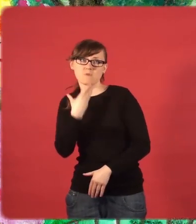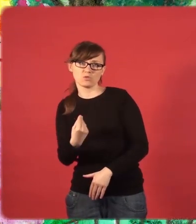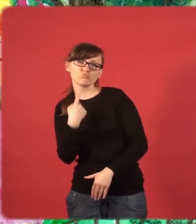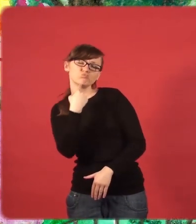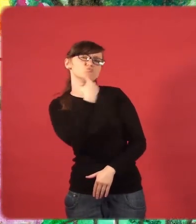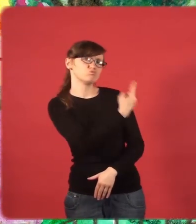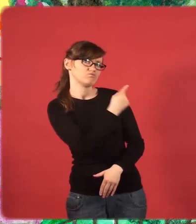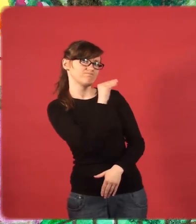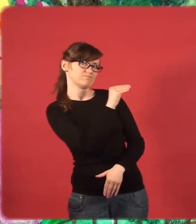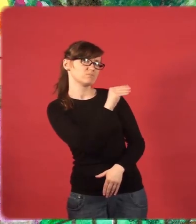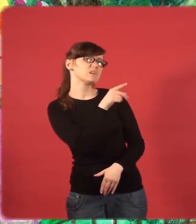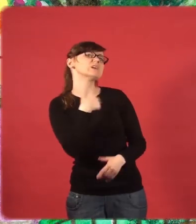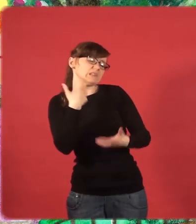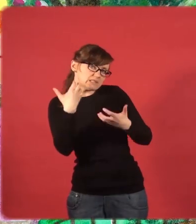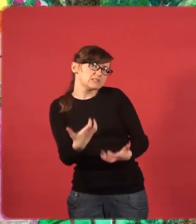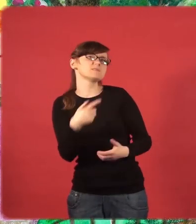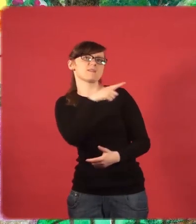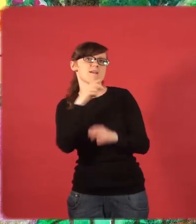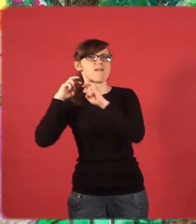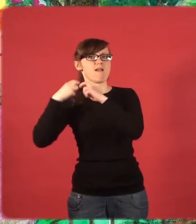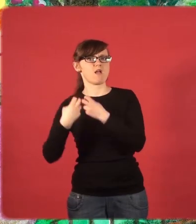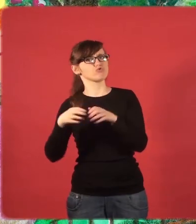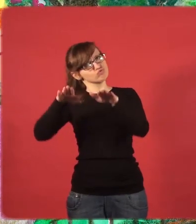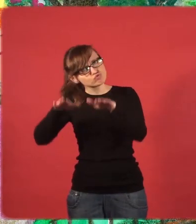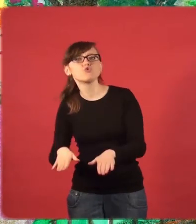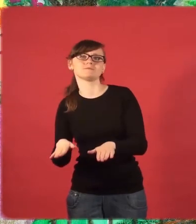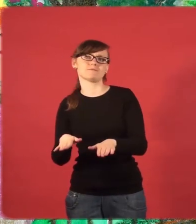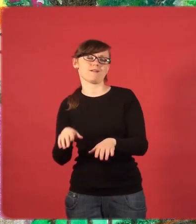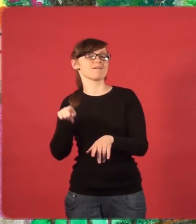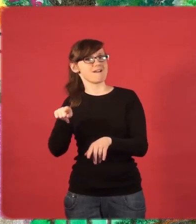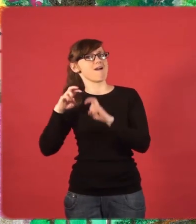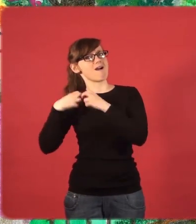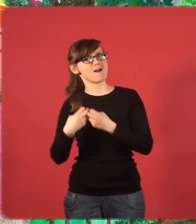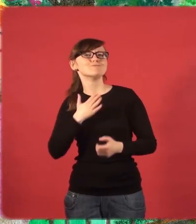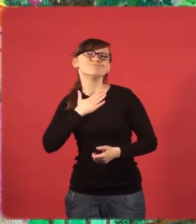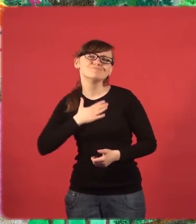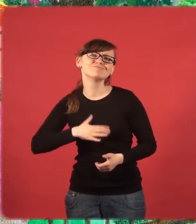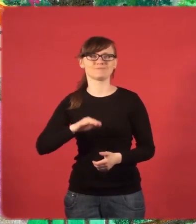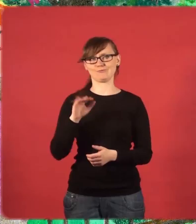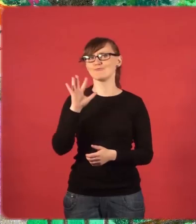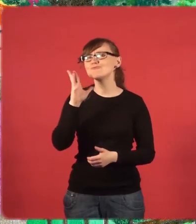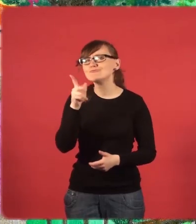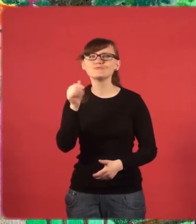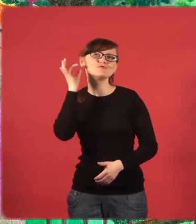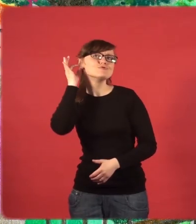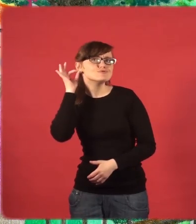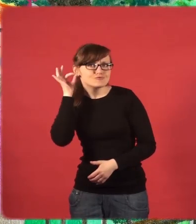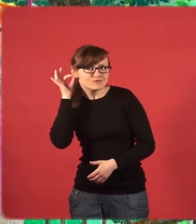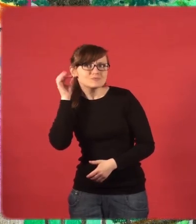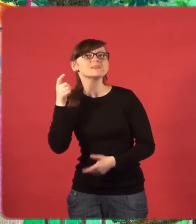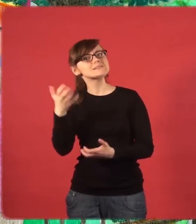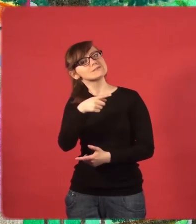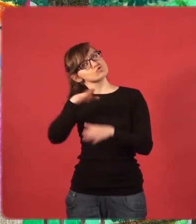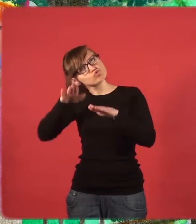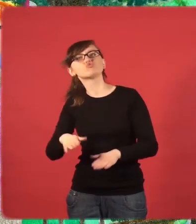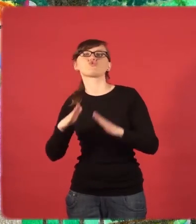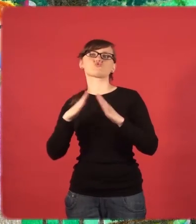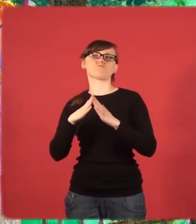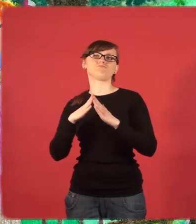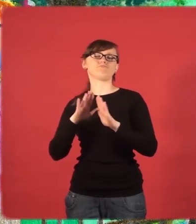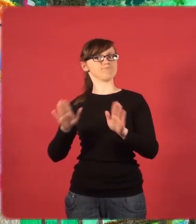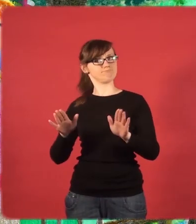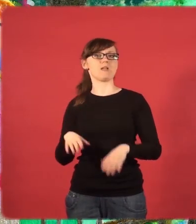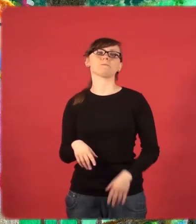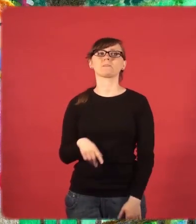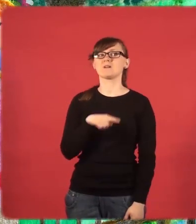Mateusz uważał, że Ania jest miłym stworzeniem i bardzo pragnie zostać na Zielonym Wzgórzu.